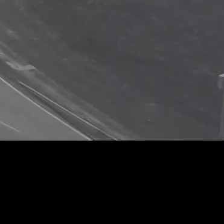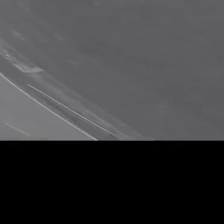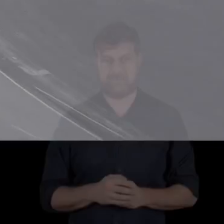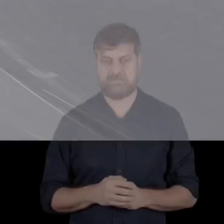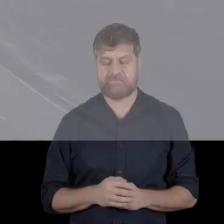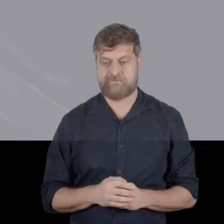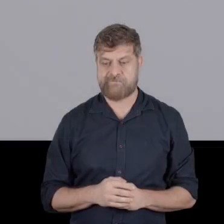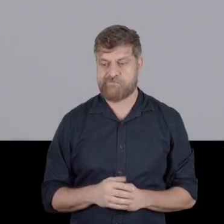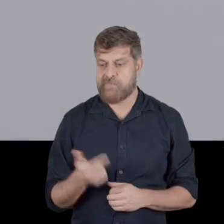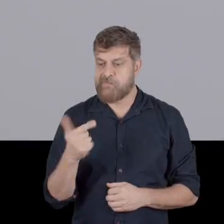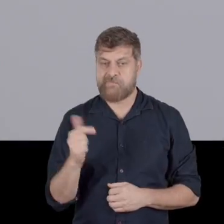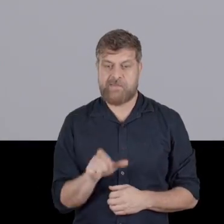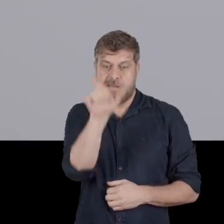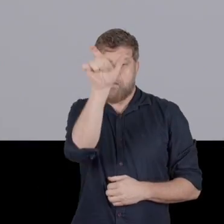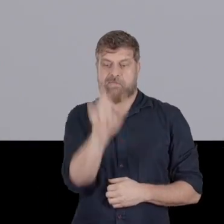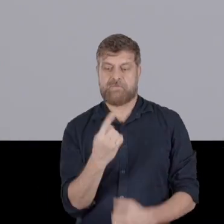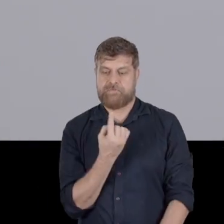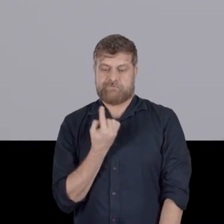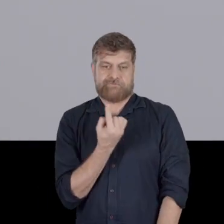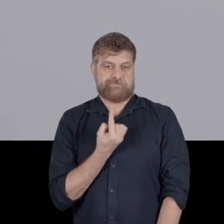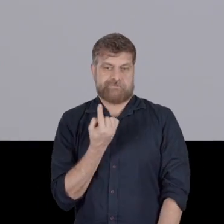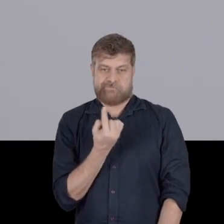Não tem o jeito sem o outro, não há!